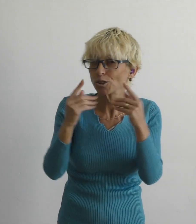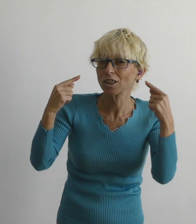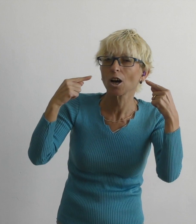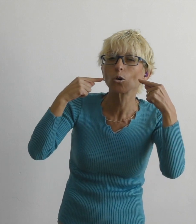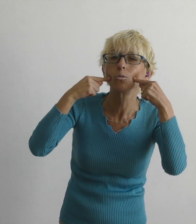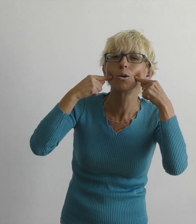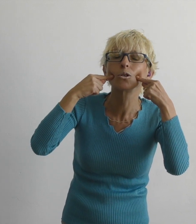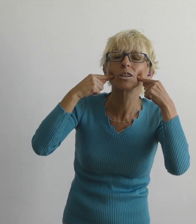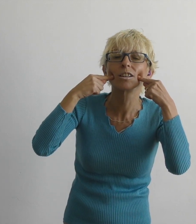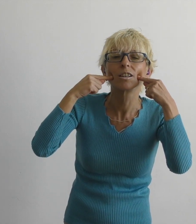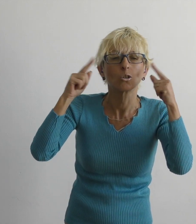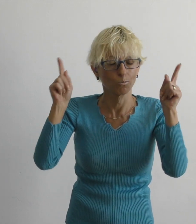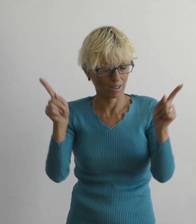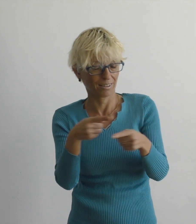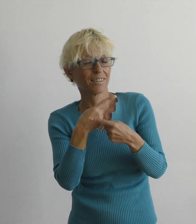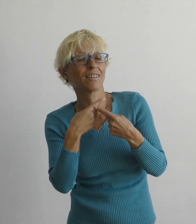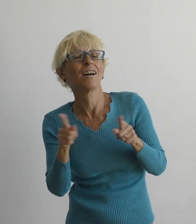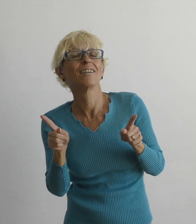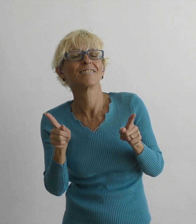עם שתי גומות ומנגינה